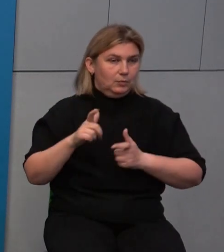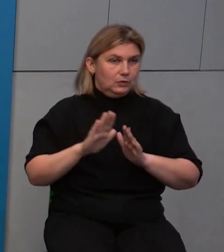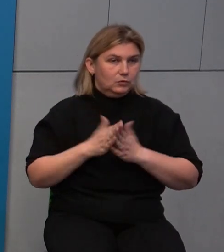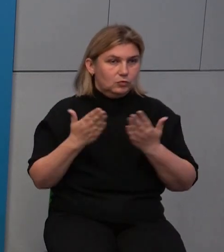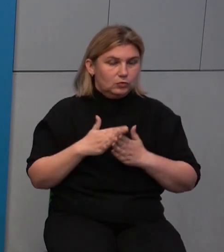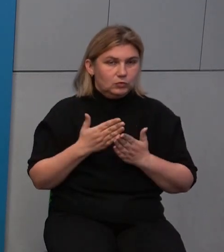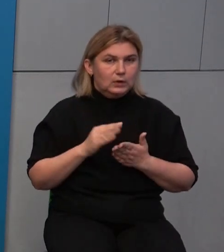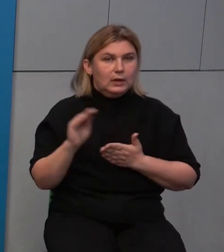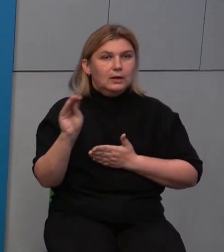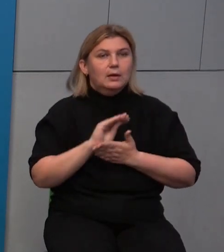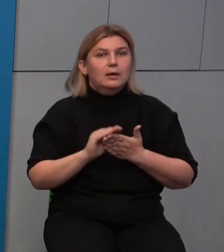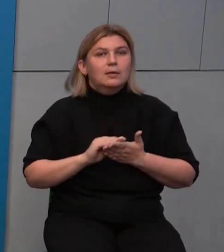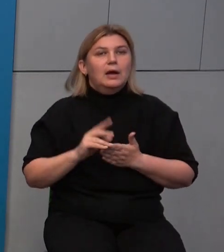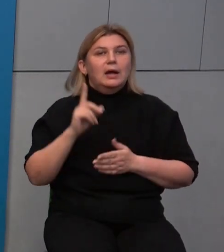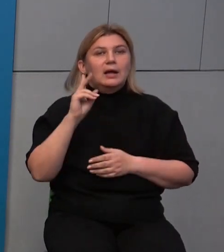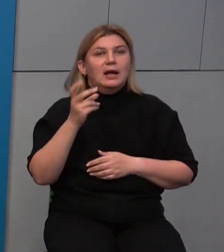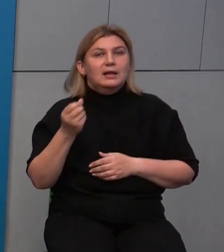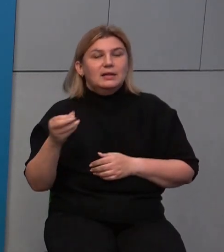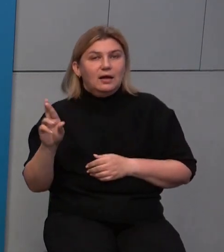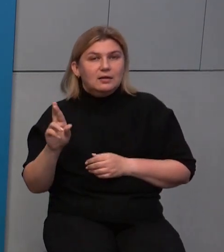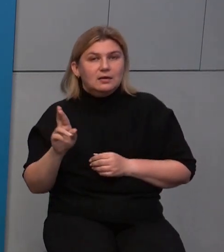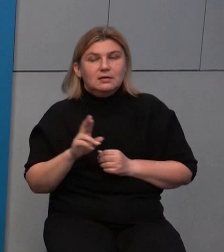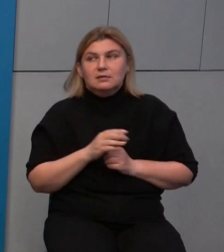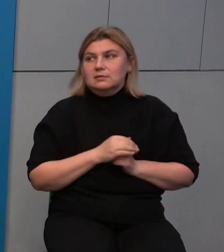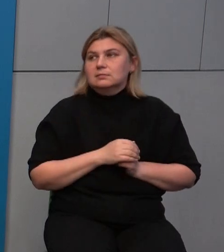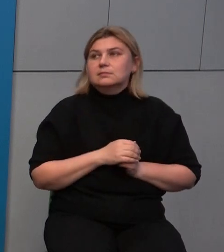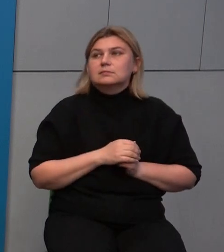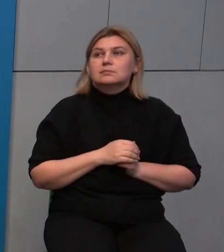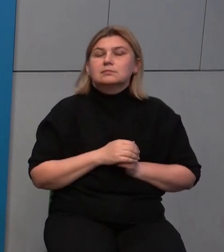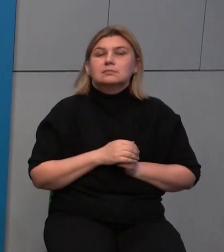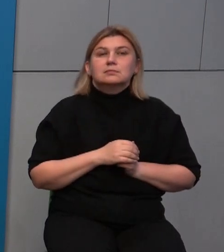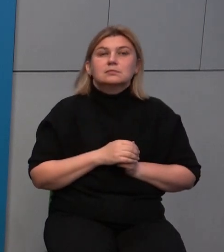czy pisząc "Katar", czy pisząc "Sknocony kryminał",